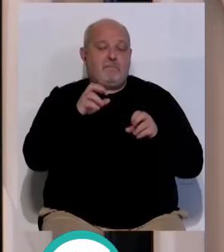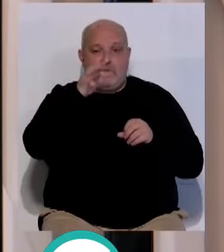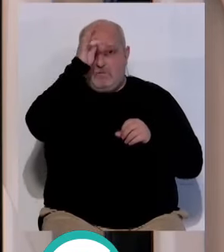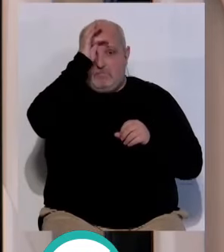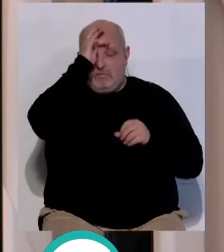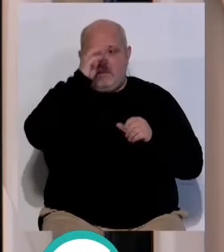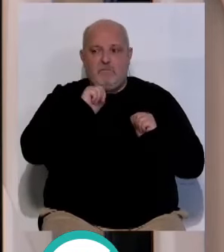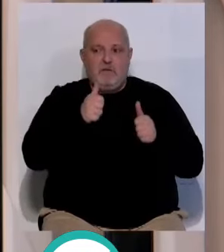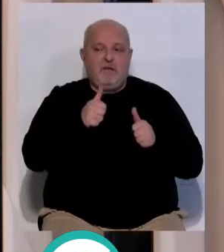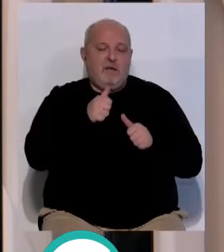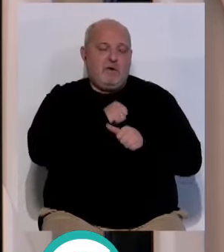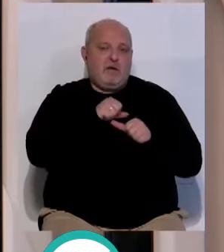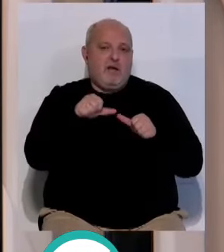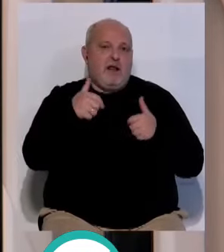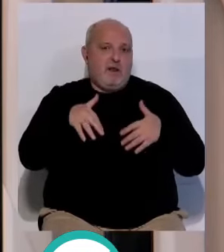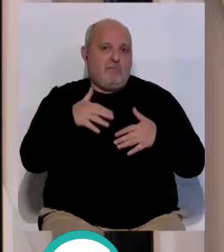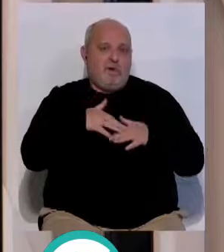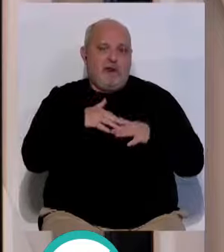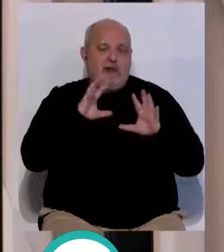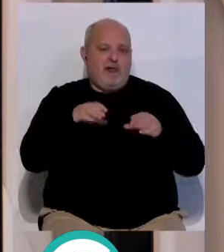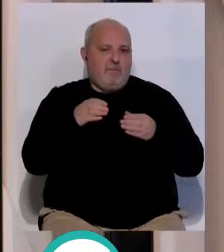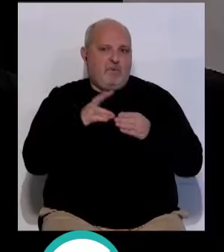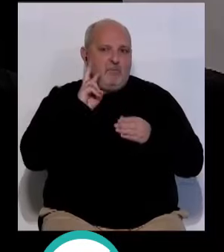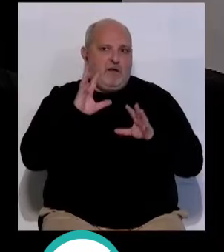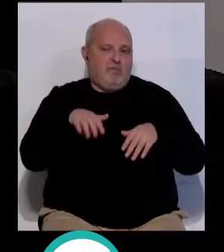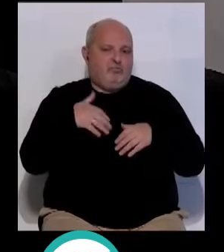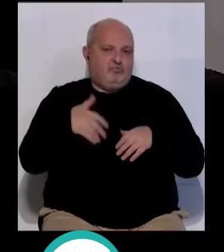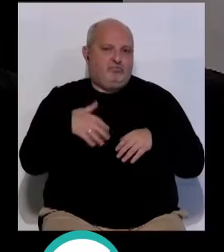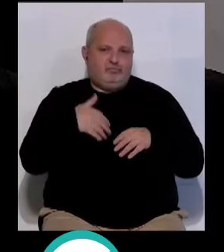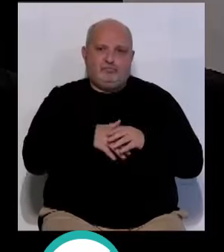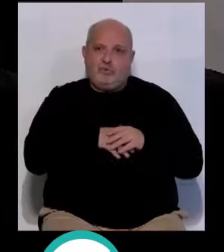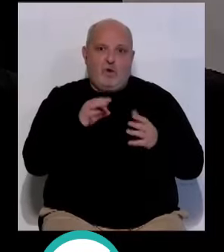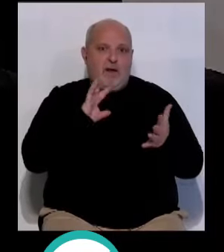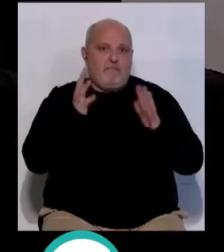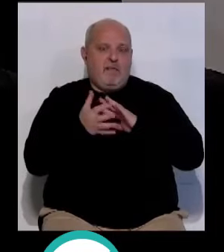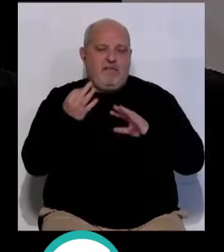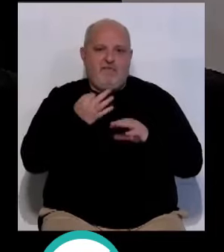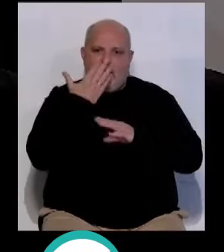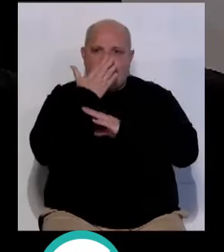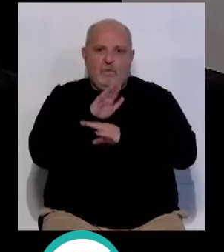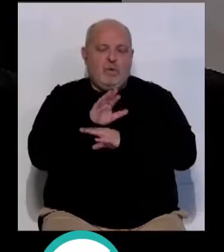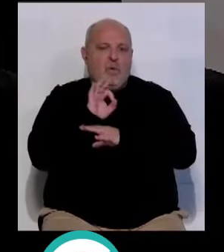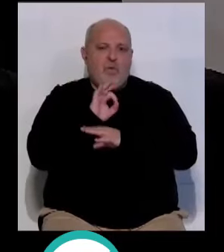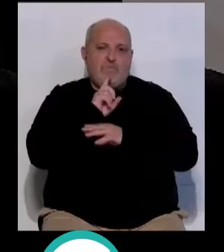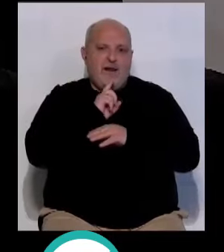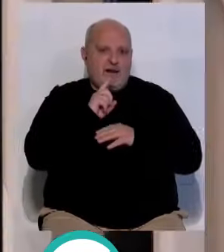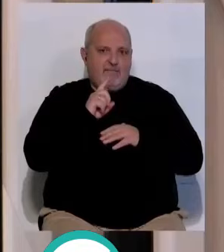que la empecemos con una alegría porque está el equipo que o reacciona ya o o Mala cosa no queda